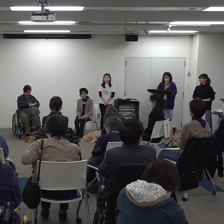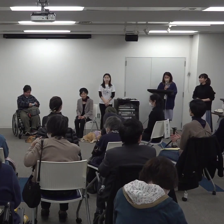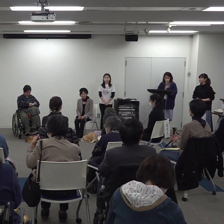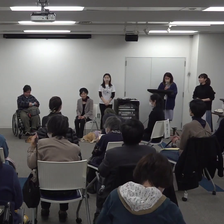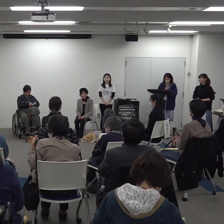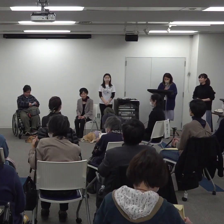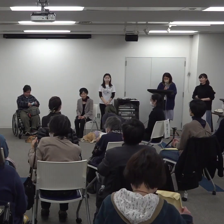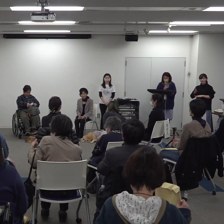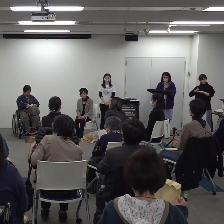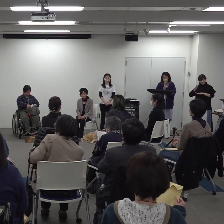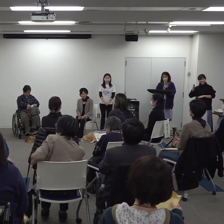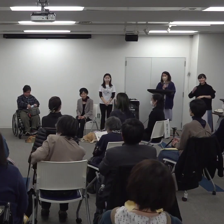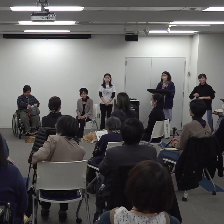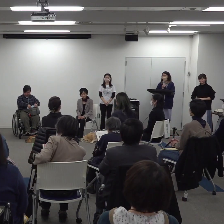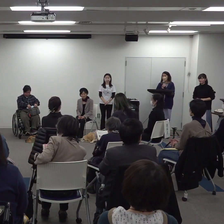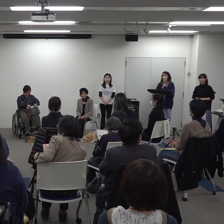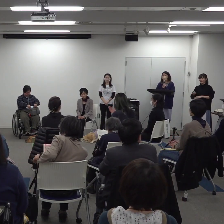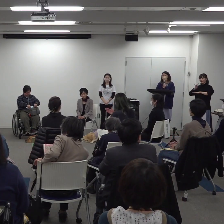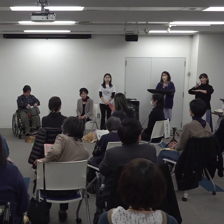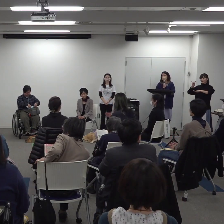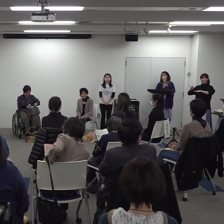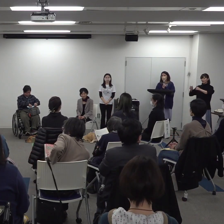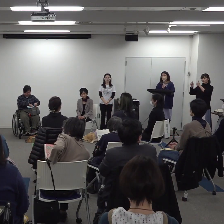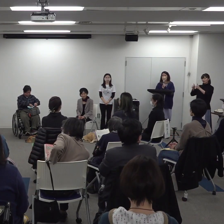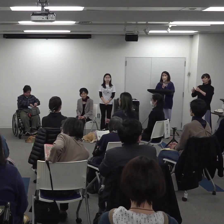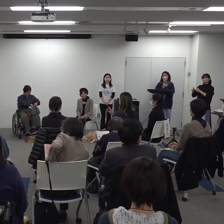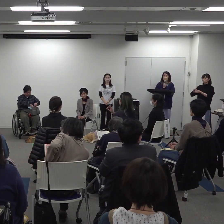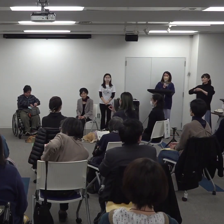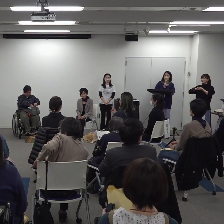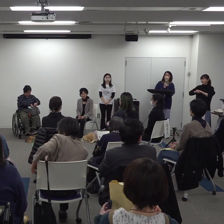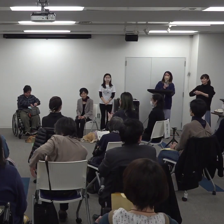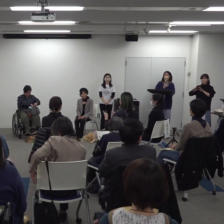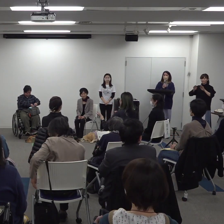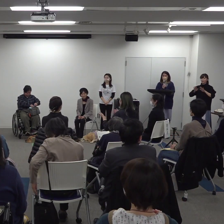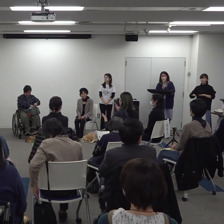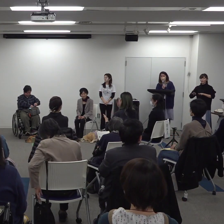ありがとうございます 企画展ねぜひ今日見て行っていただければと思います